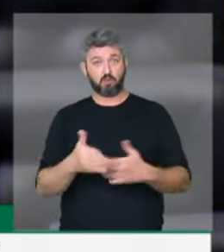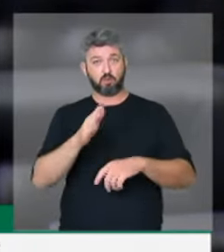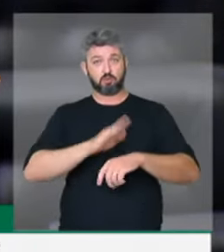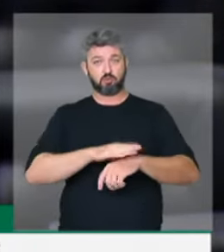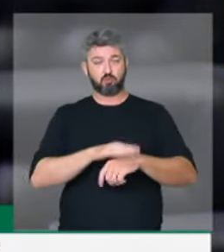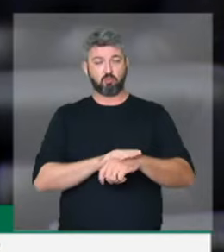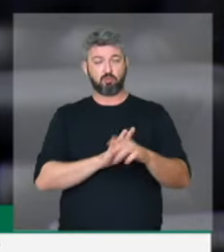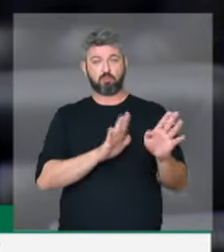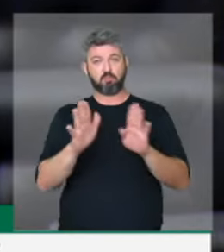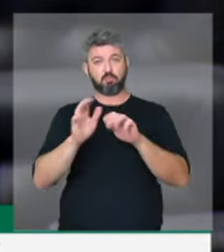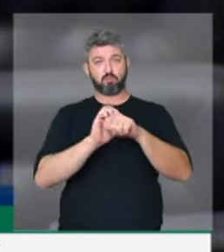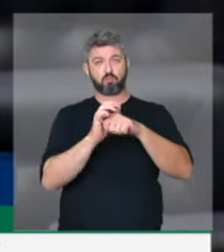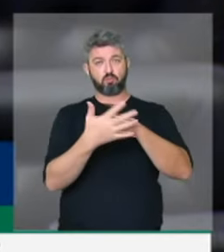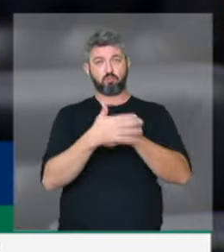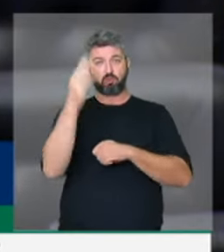QUANTO CUSTAR! MAS, É EVIDENTE QUE É ATRAVÀS DA